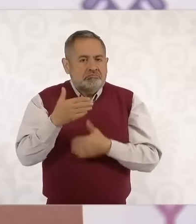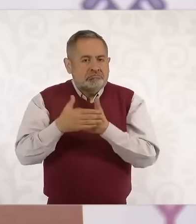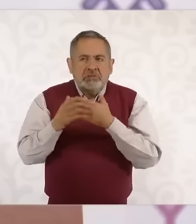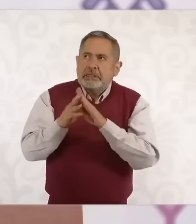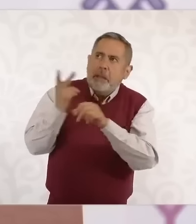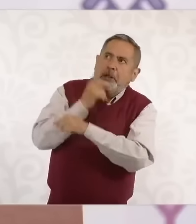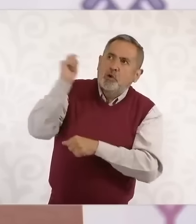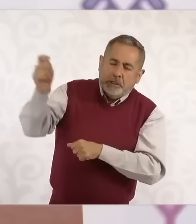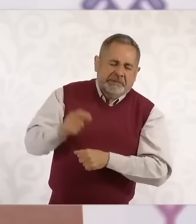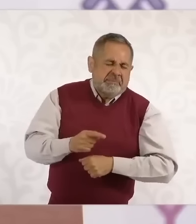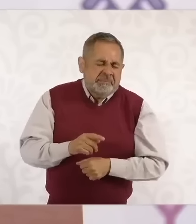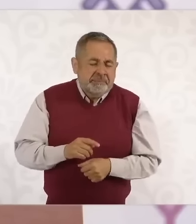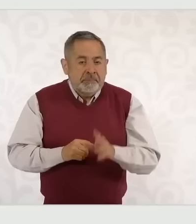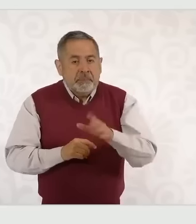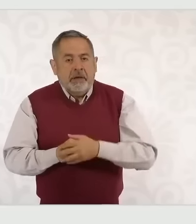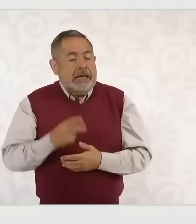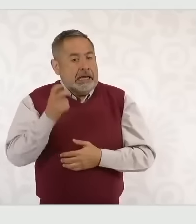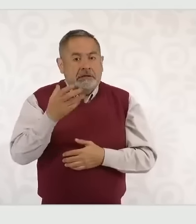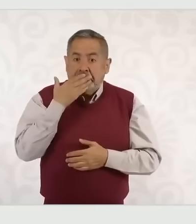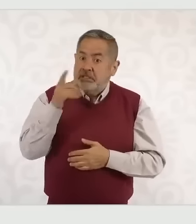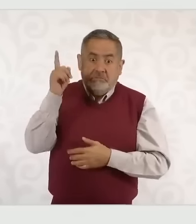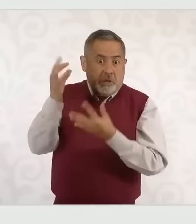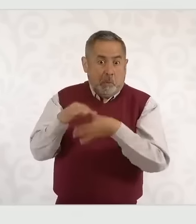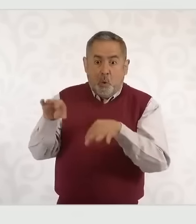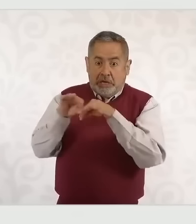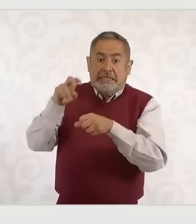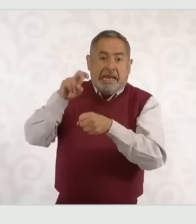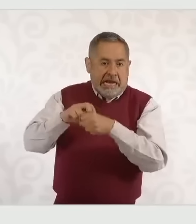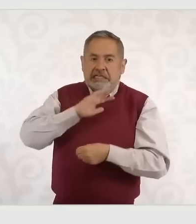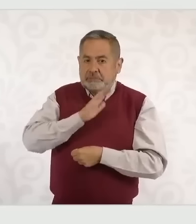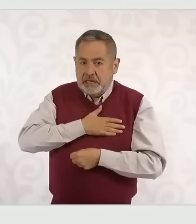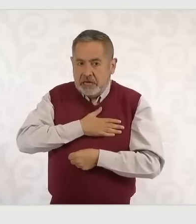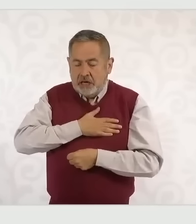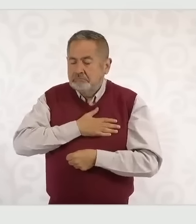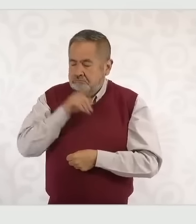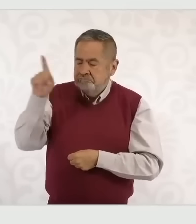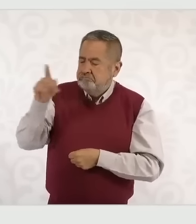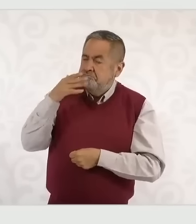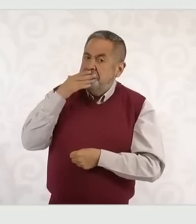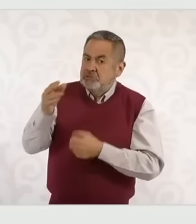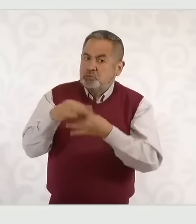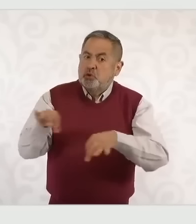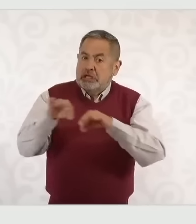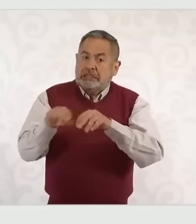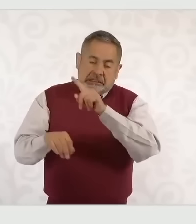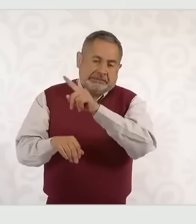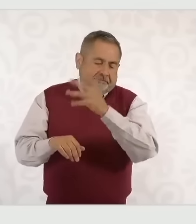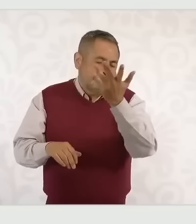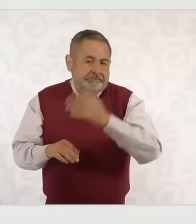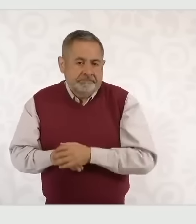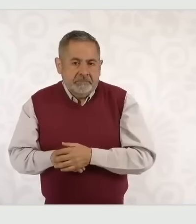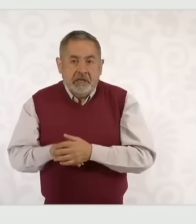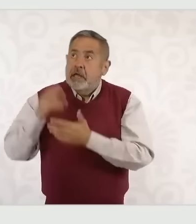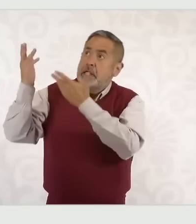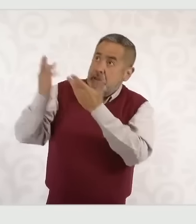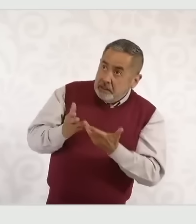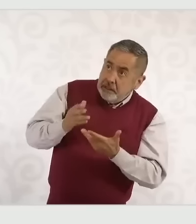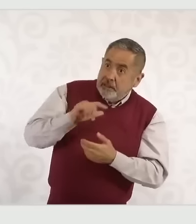Entonces van a es un evento muy importante, es en España y pues ya vendrán a informar de los